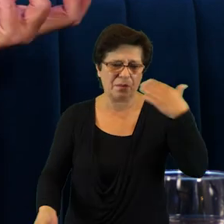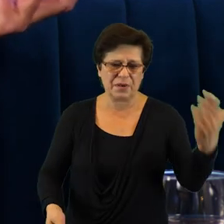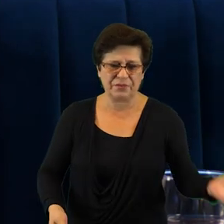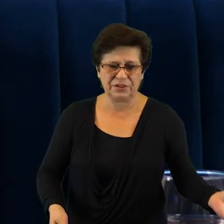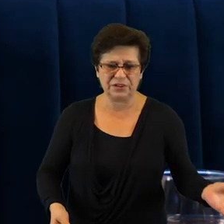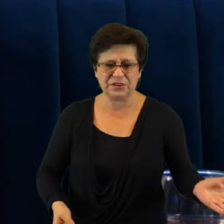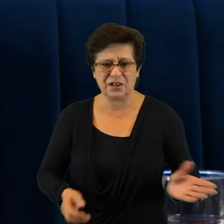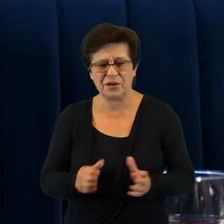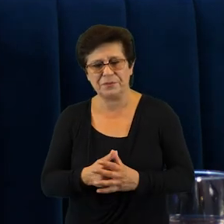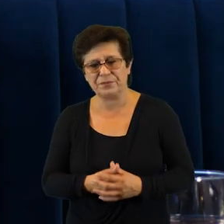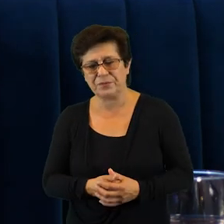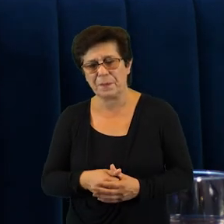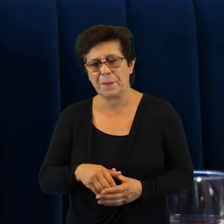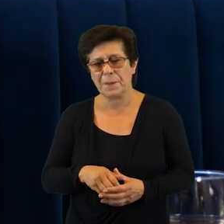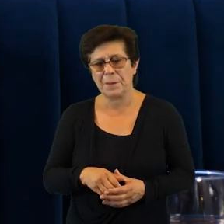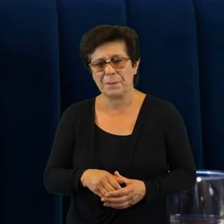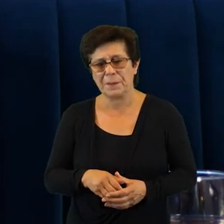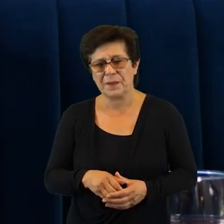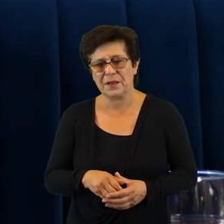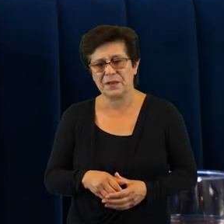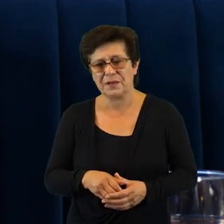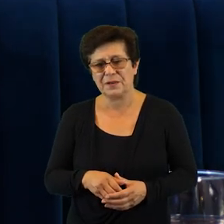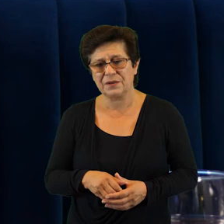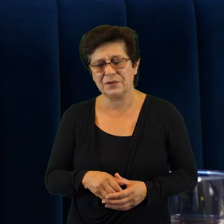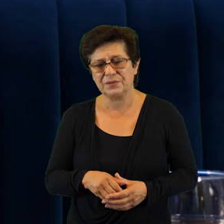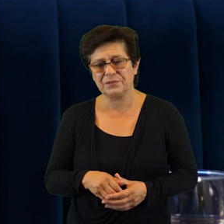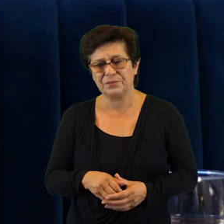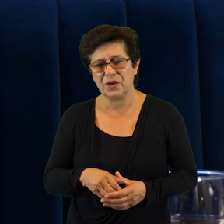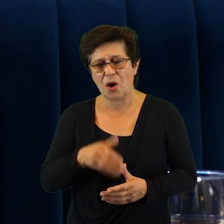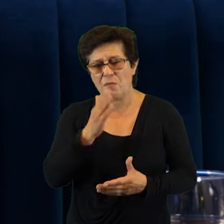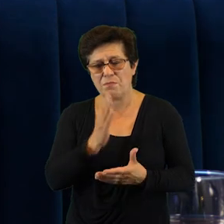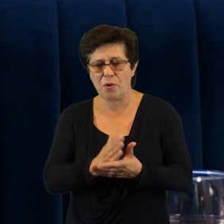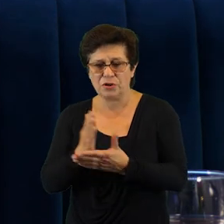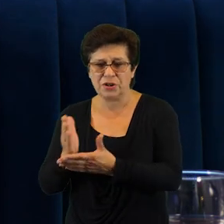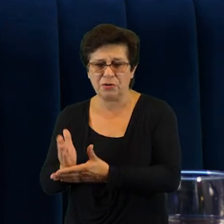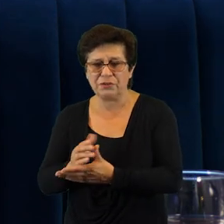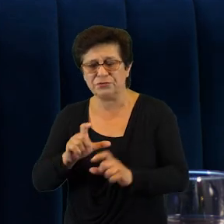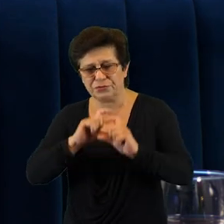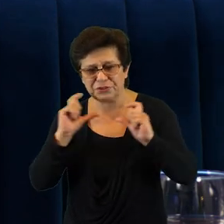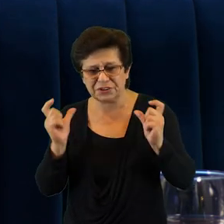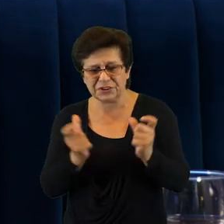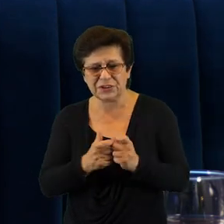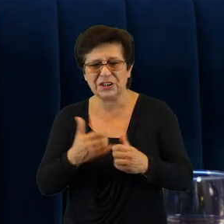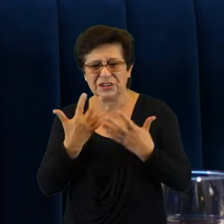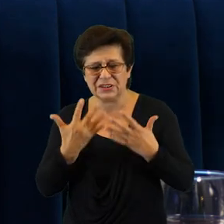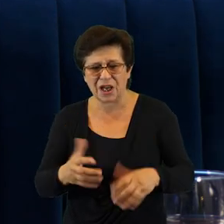na konserwatystów i kosmopolityków, i godzi ich we wszystkim tylko jedno,